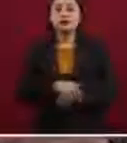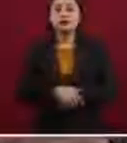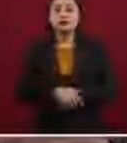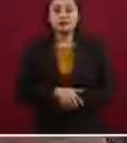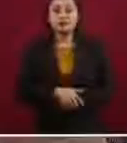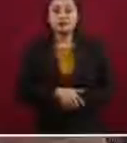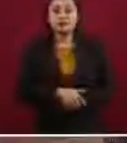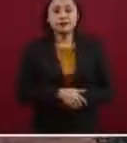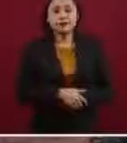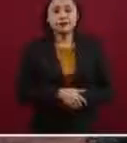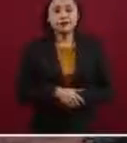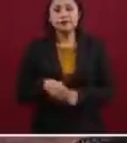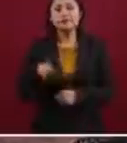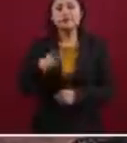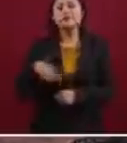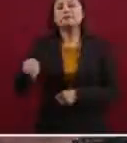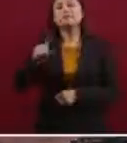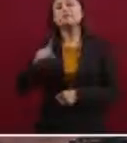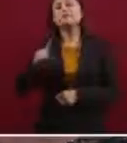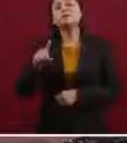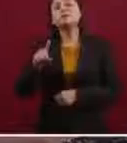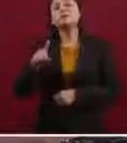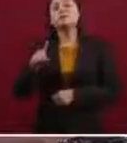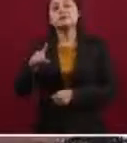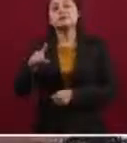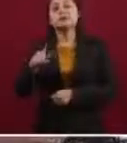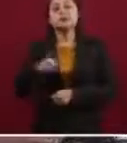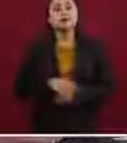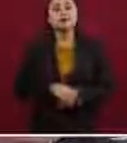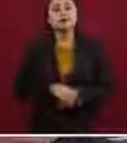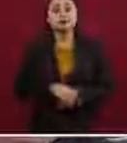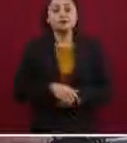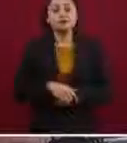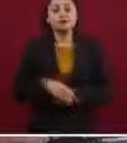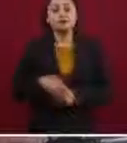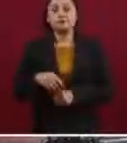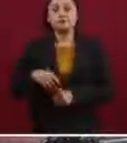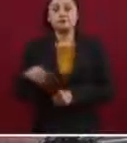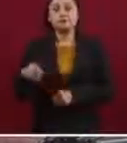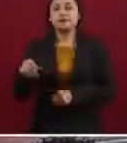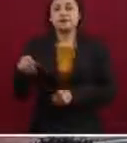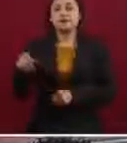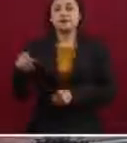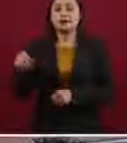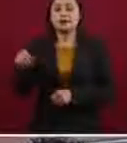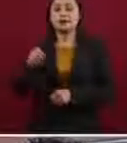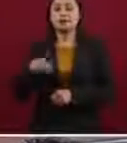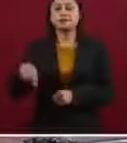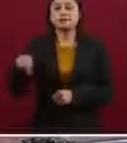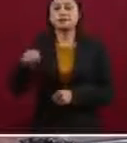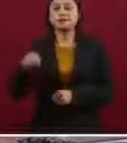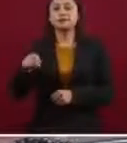ya va al Senado, ojalá también ya se apruebe lo del instituto.